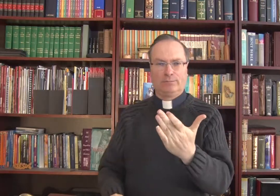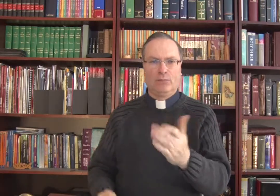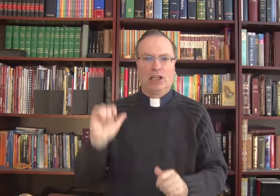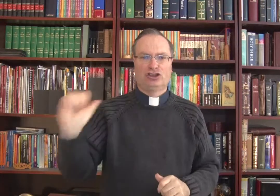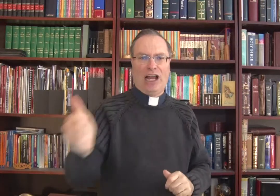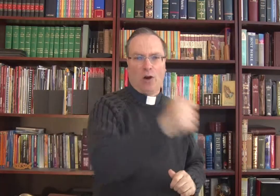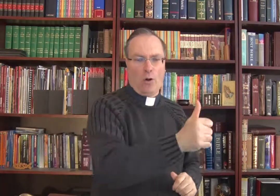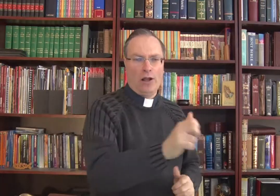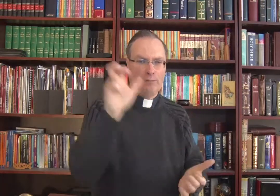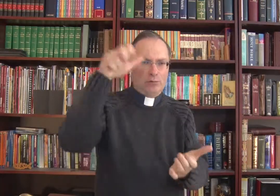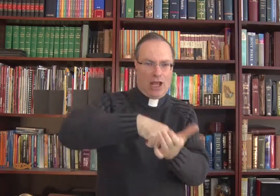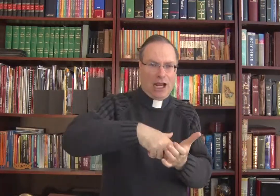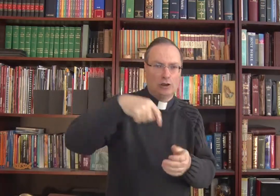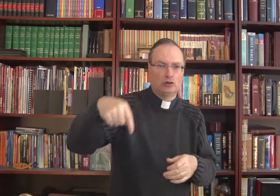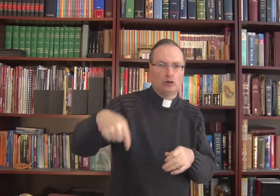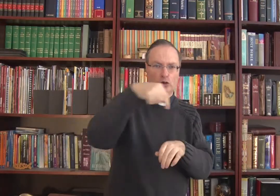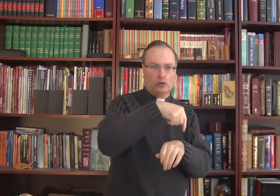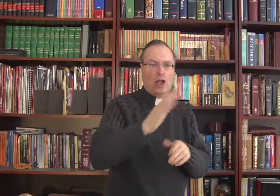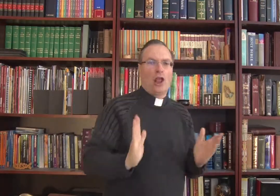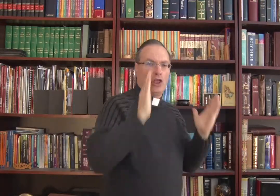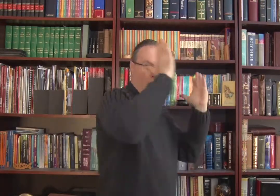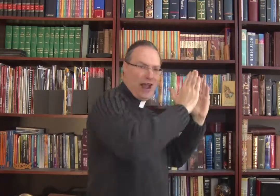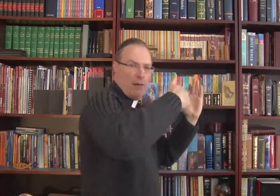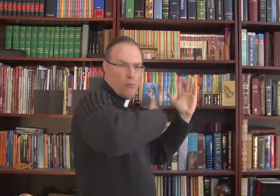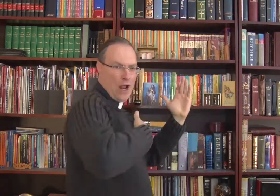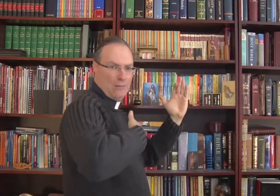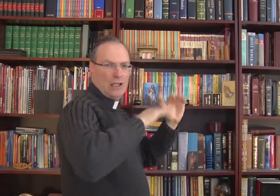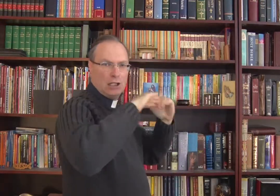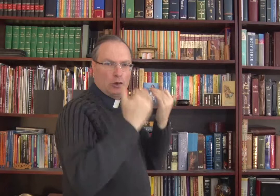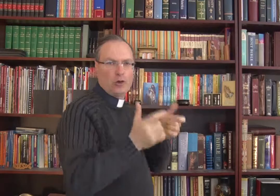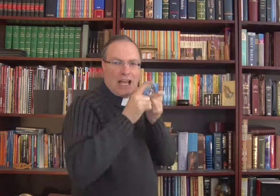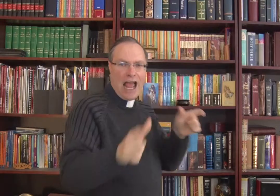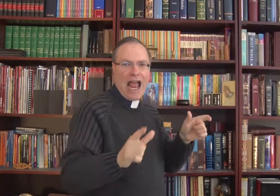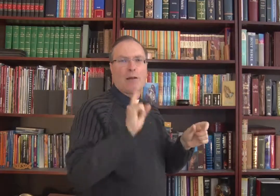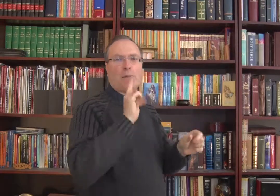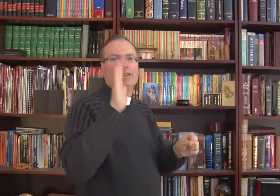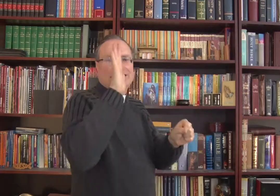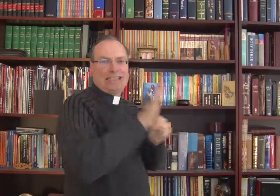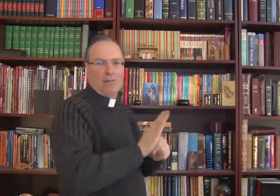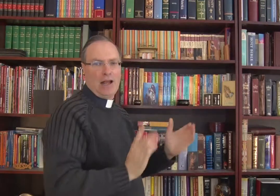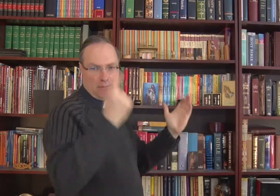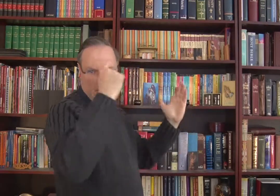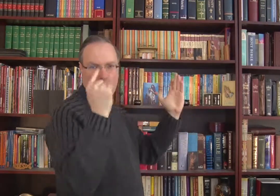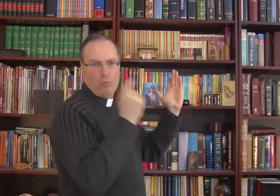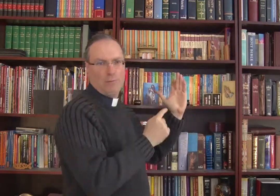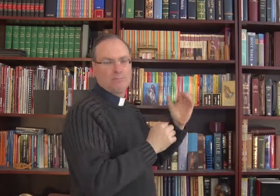«Chacun pliera le genou devant moi et toute langue prêtera serment par moi.»